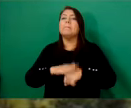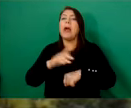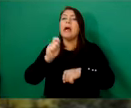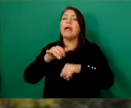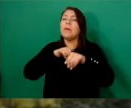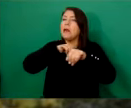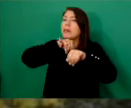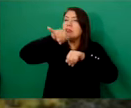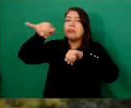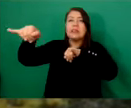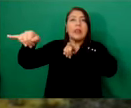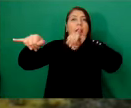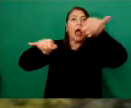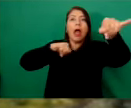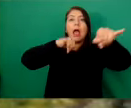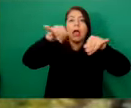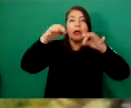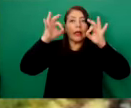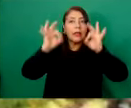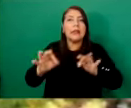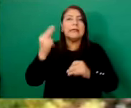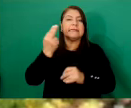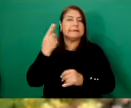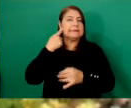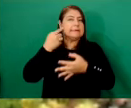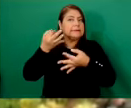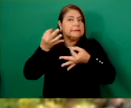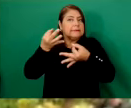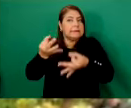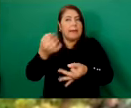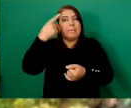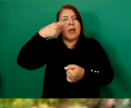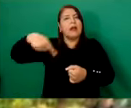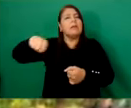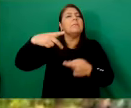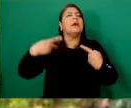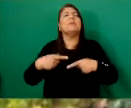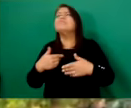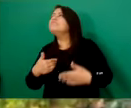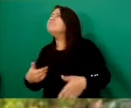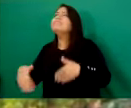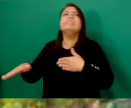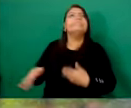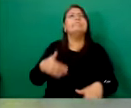la máxima cobertura de audio a unos niveles óptimos, para la comodidad de los paseantes